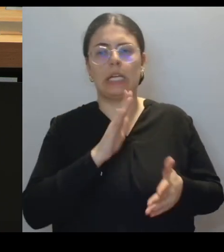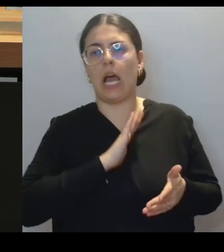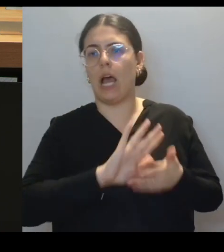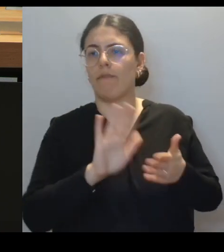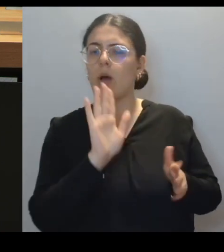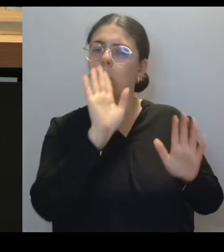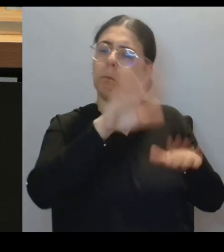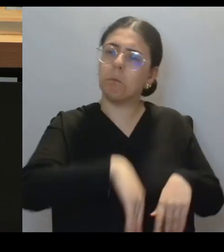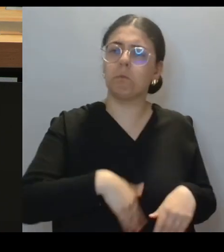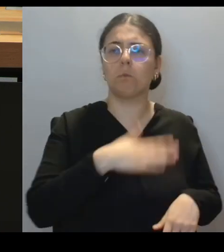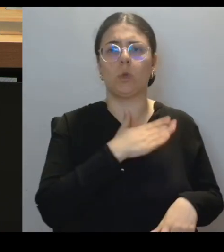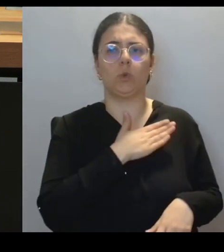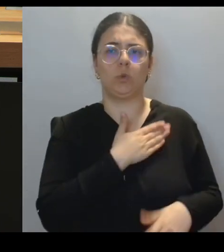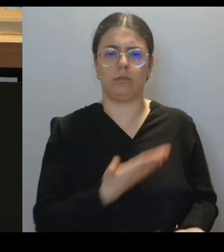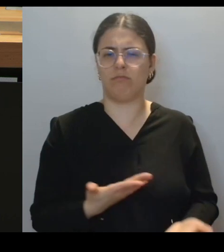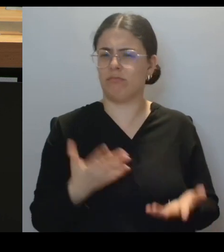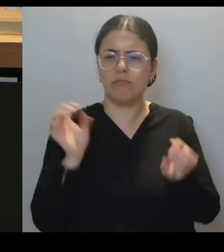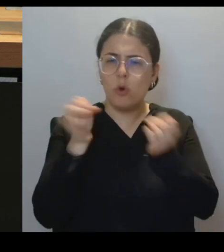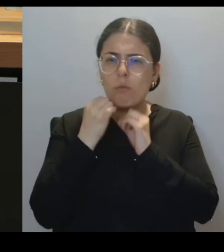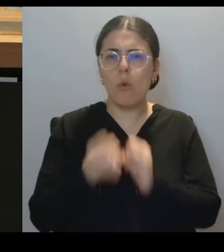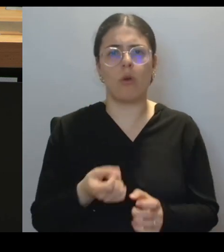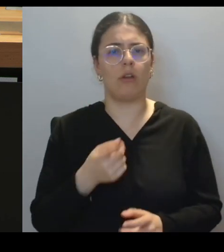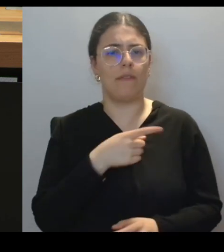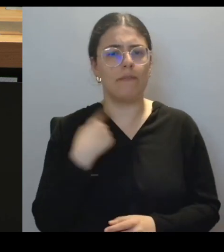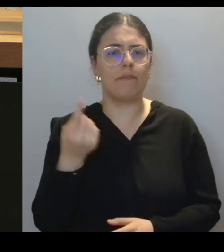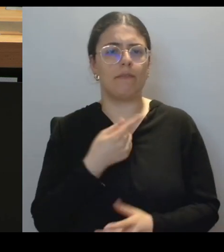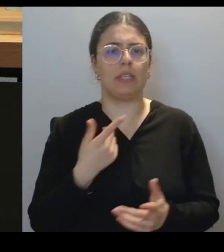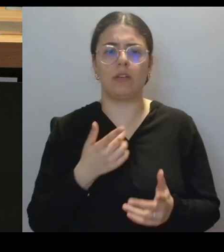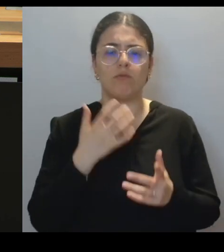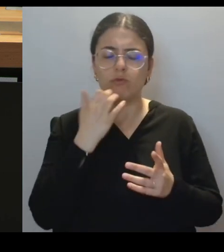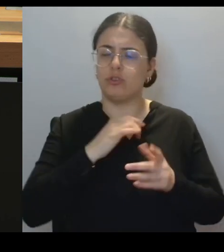verfängt bei meiner Fraktion nicht. Von daher muss ich Sie enttäuschen.